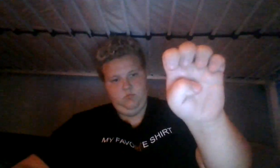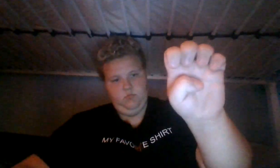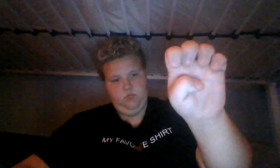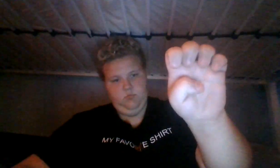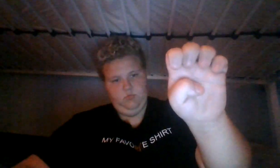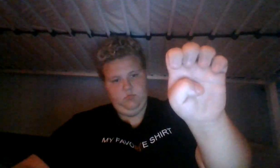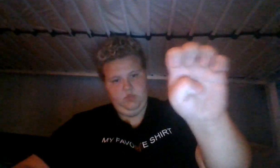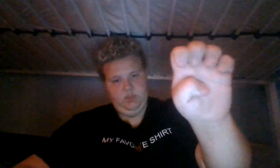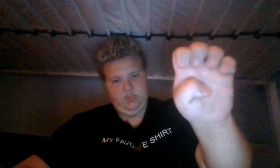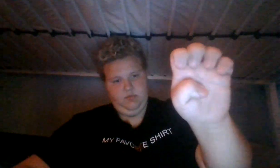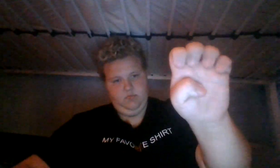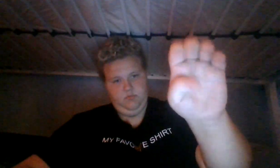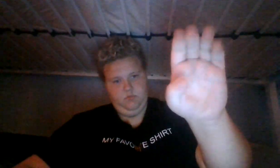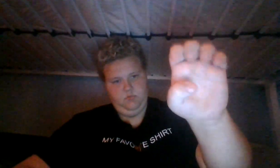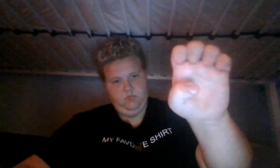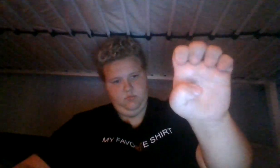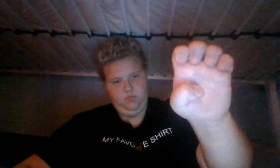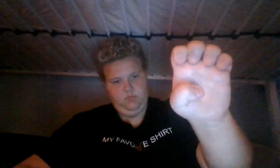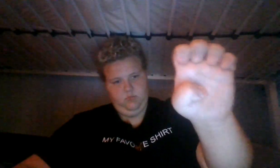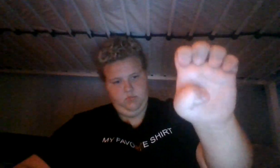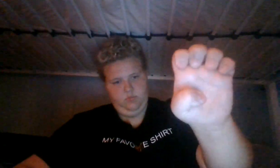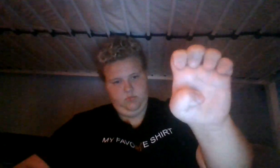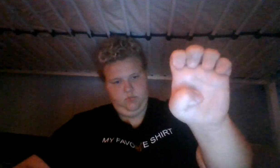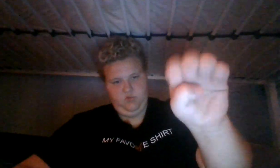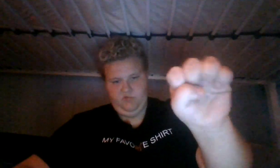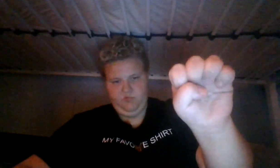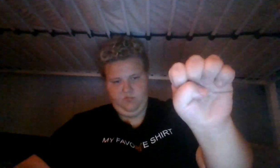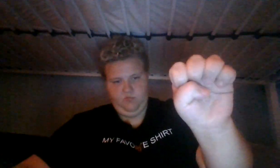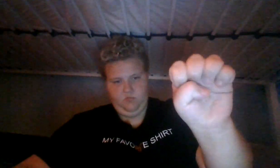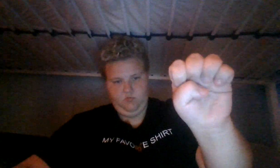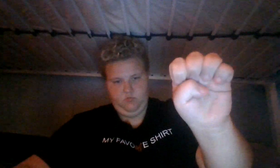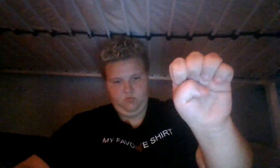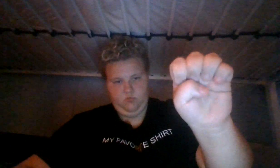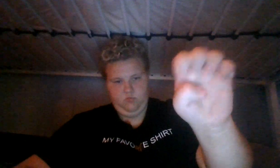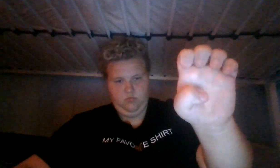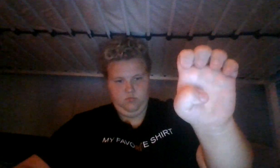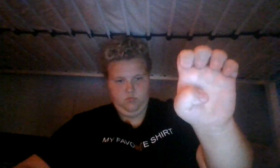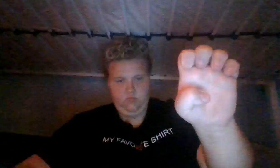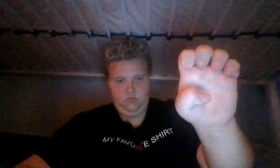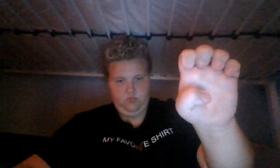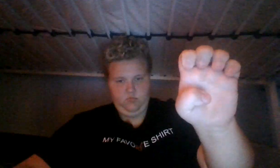E